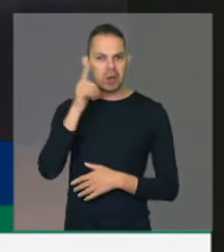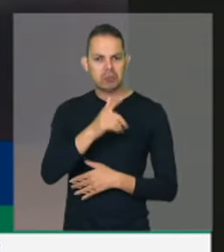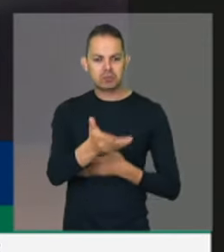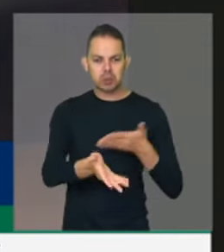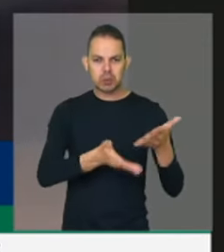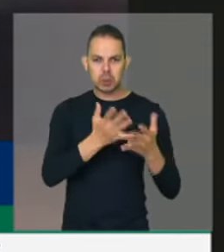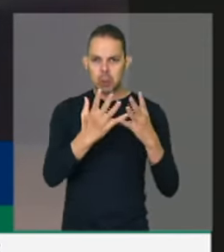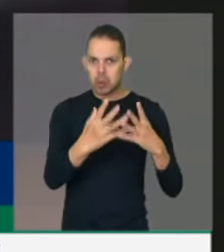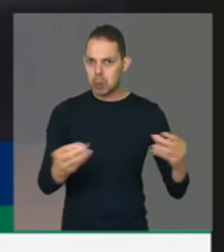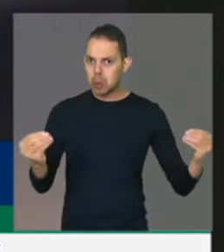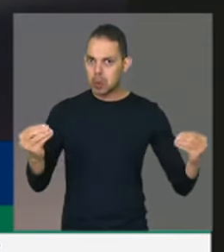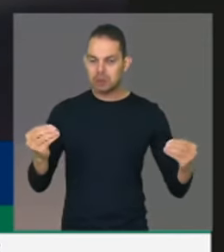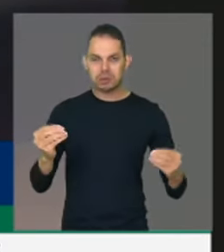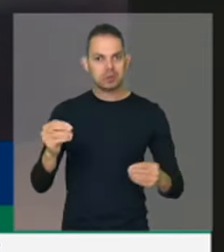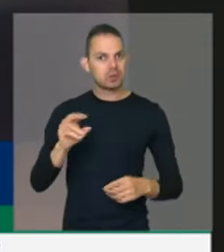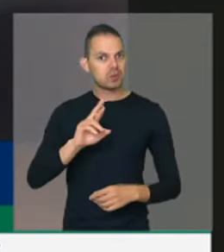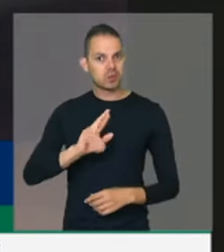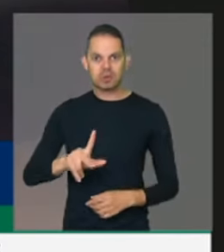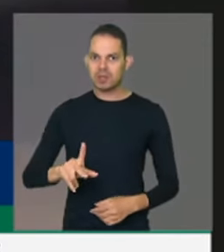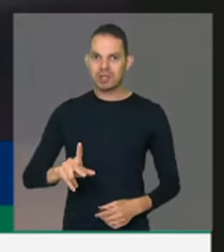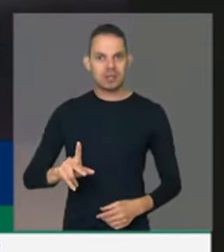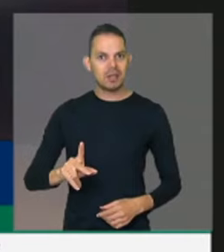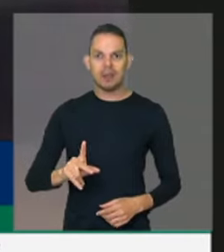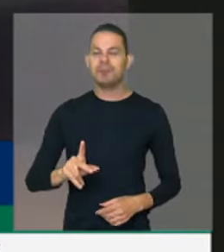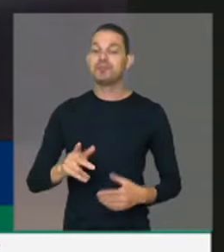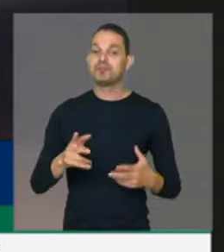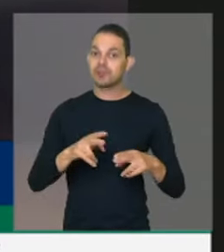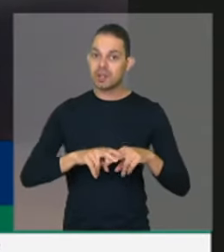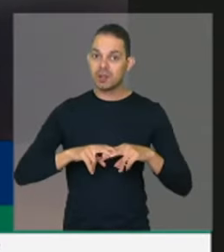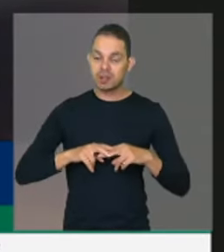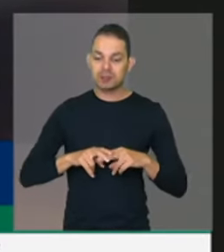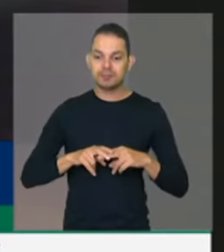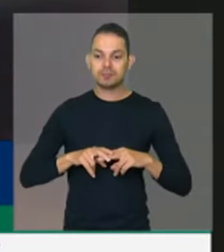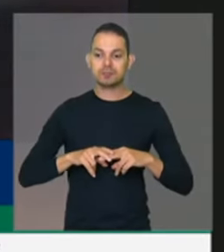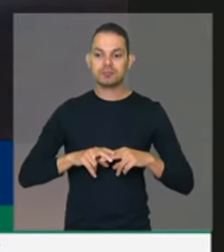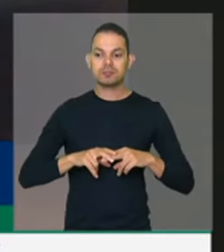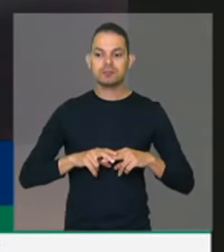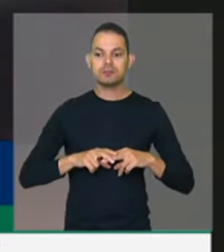TRATAR ESSE PACIENTE. POR ISSO COM ESSE PROJETO DE LEI, ESSES